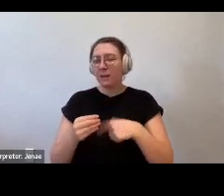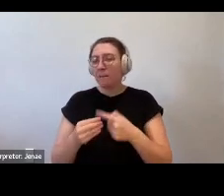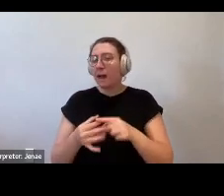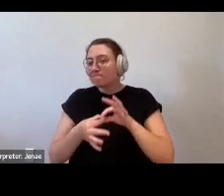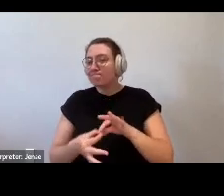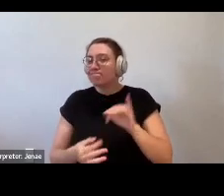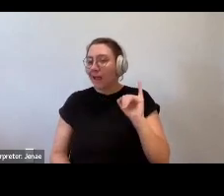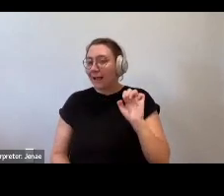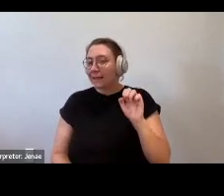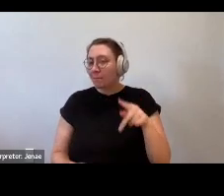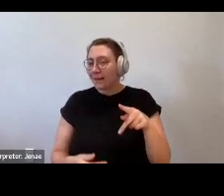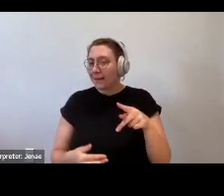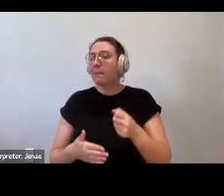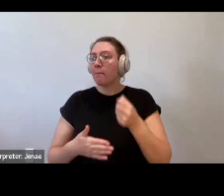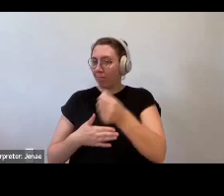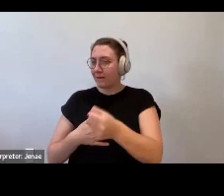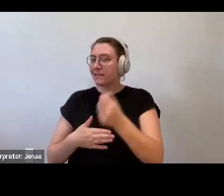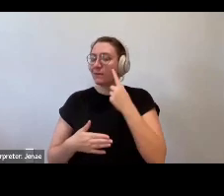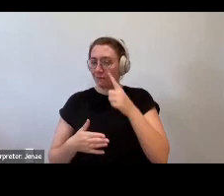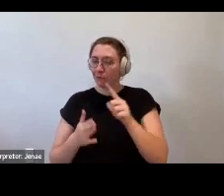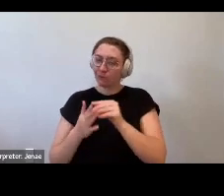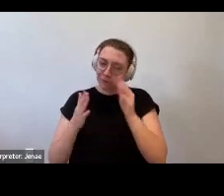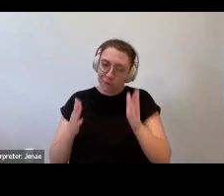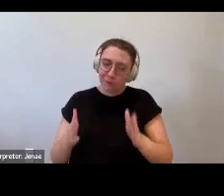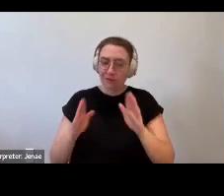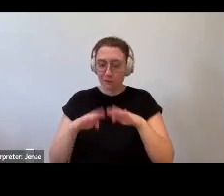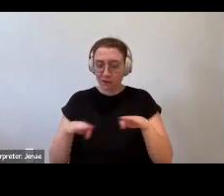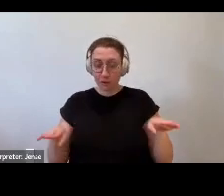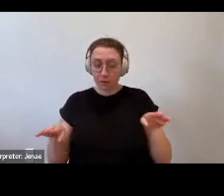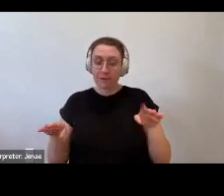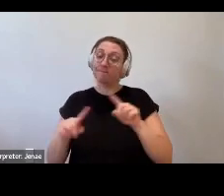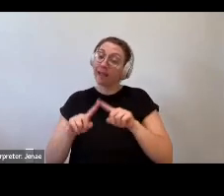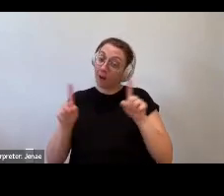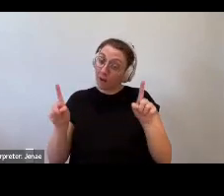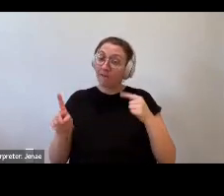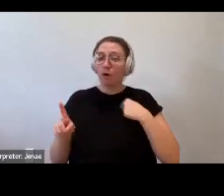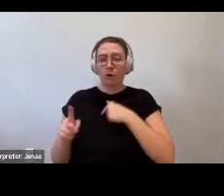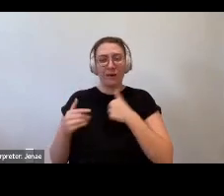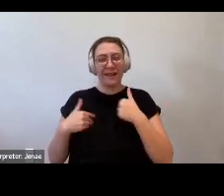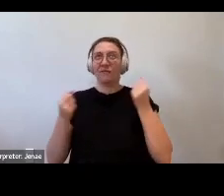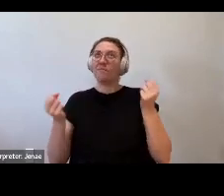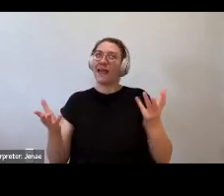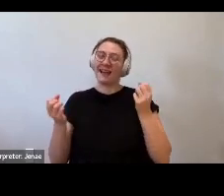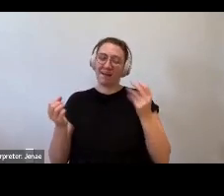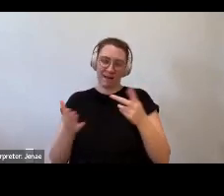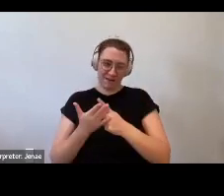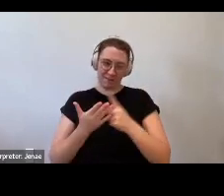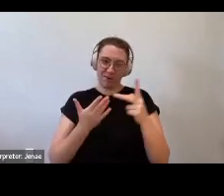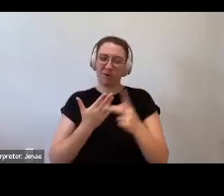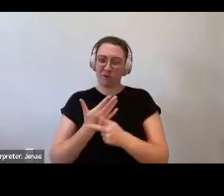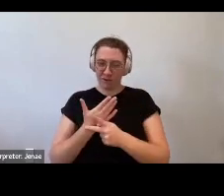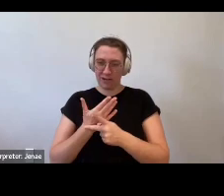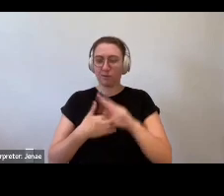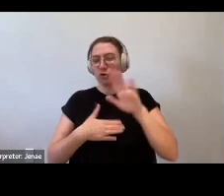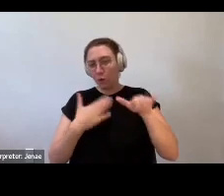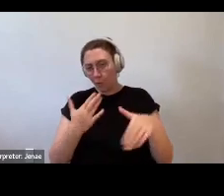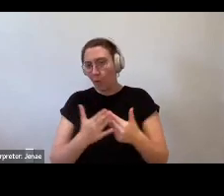la ubicación del IEP para estudiantes y niños. Sin embargo, tenemos muchos programas de los que todos los estudiantes de